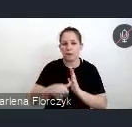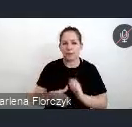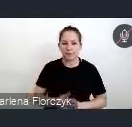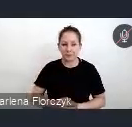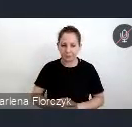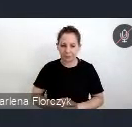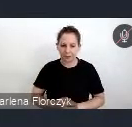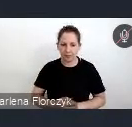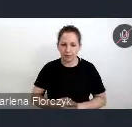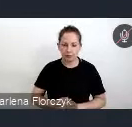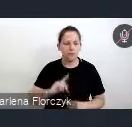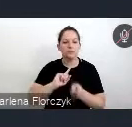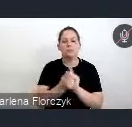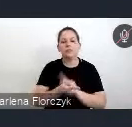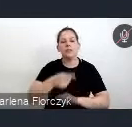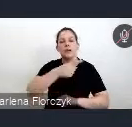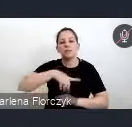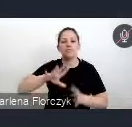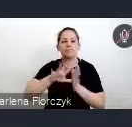"Zmieniamy nasze miasta dla lepszej przyszłości"